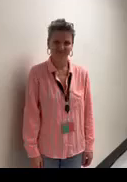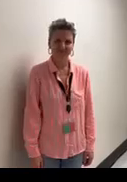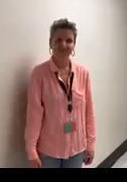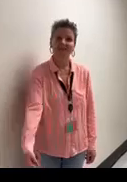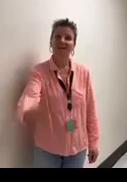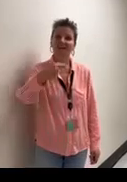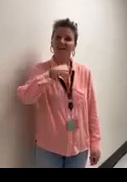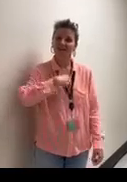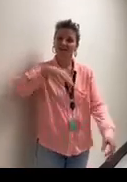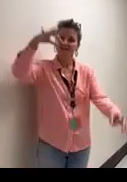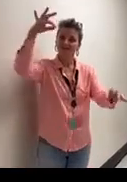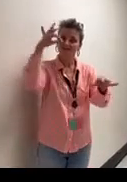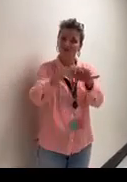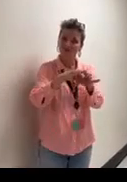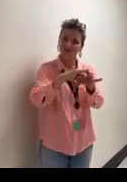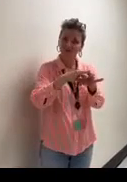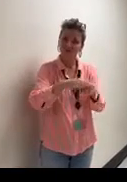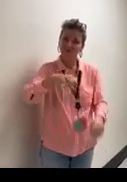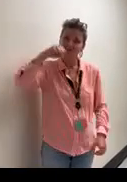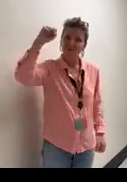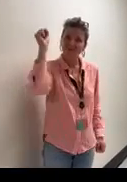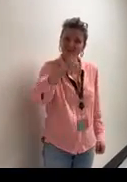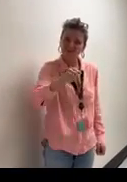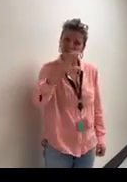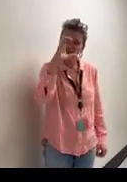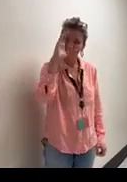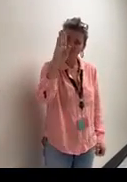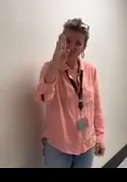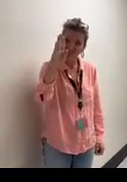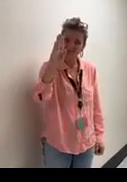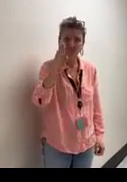I vote Yes! to Collective Bargaining